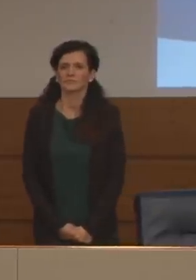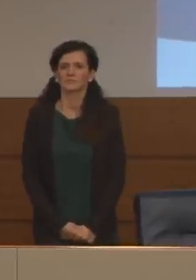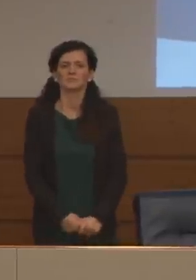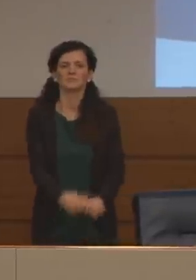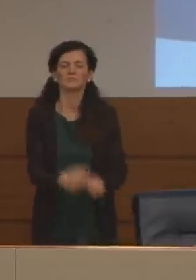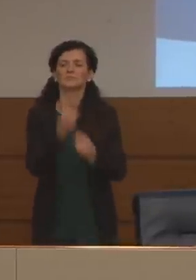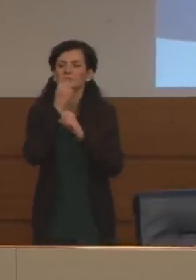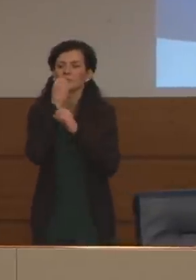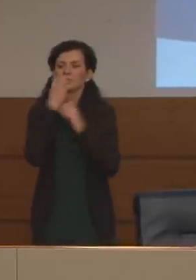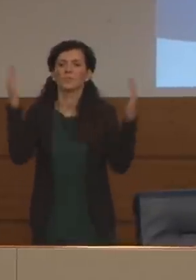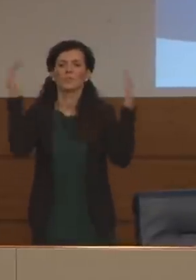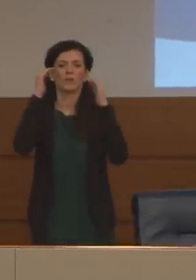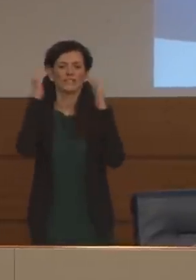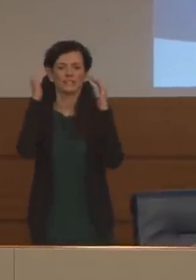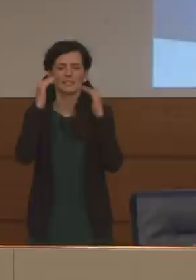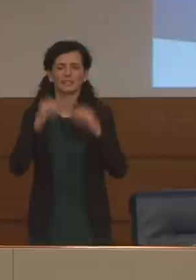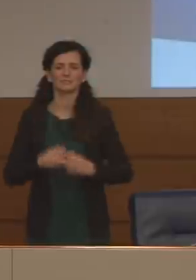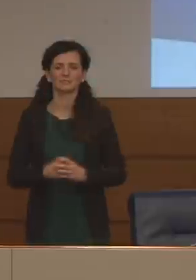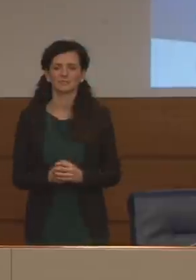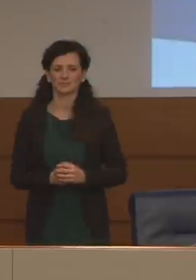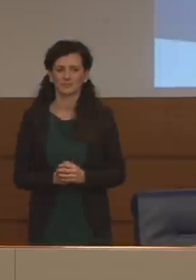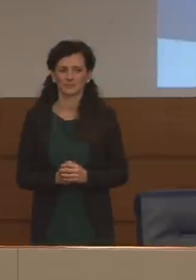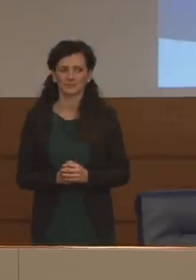Buonasera